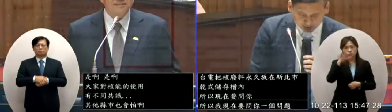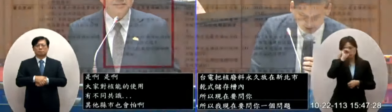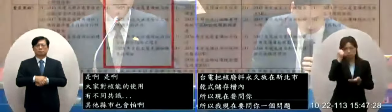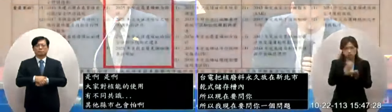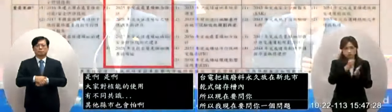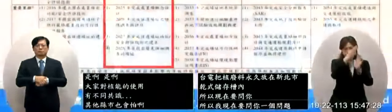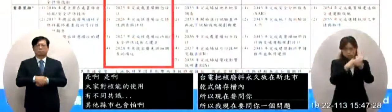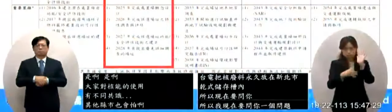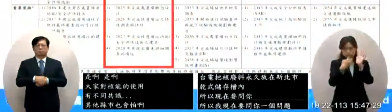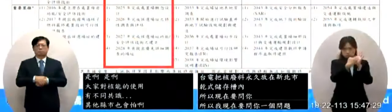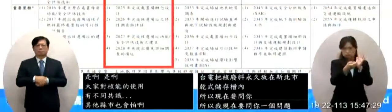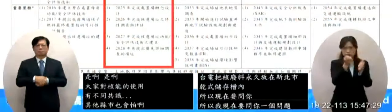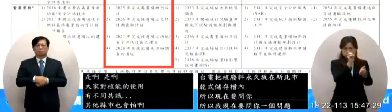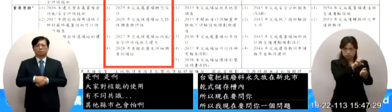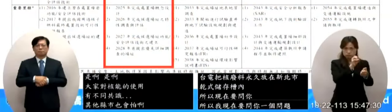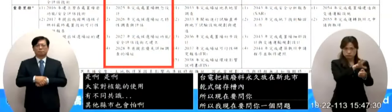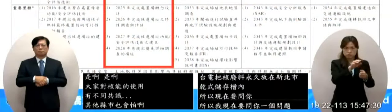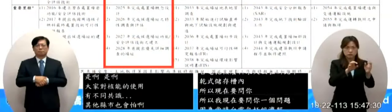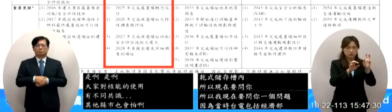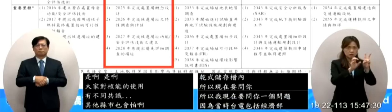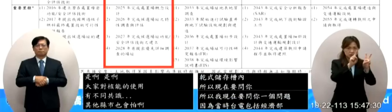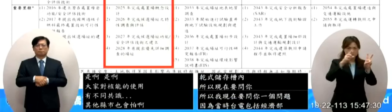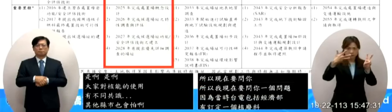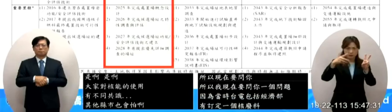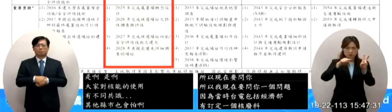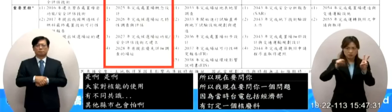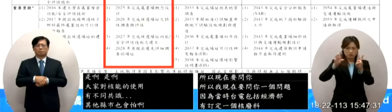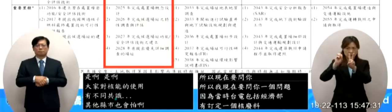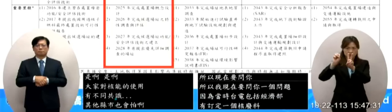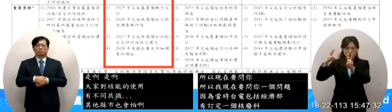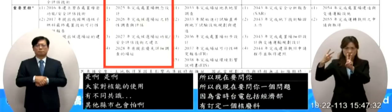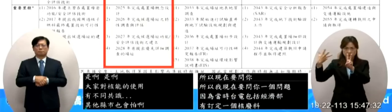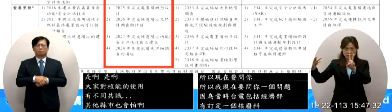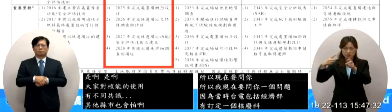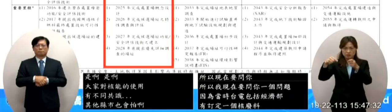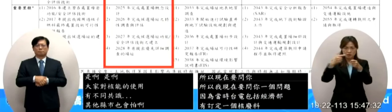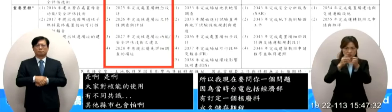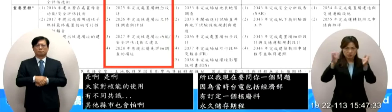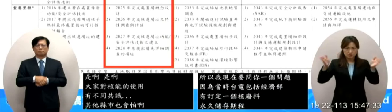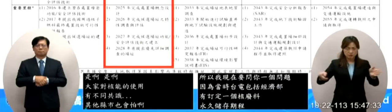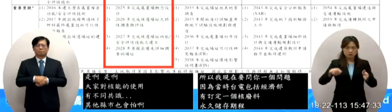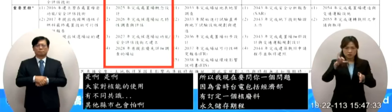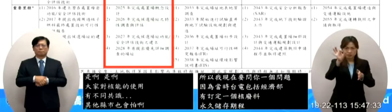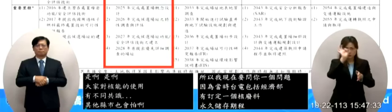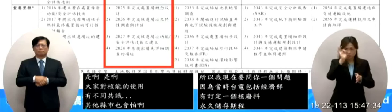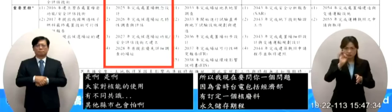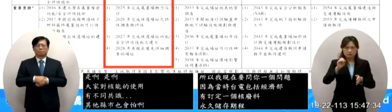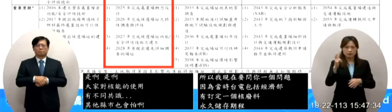在2018年到2028年 我們要完成候選場址的評選跟核定